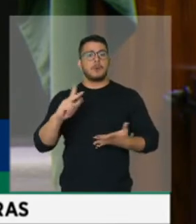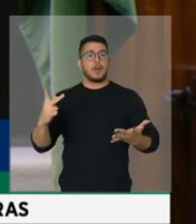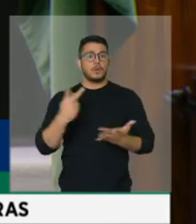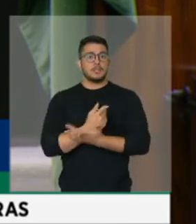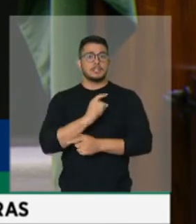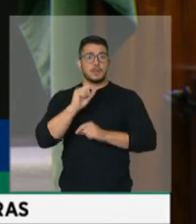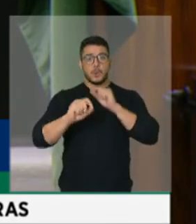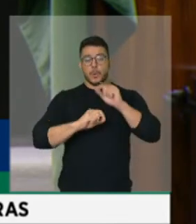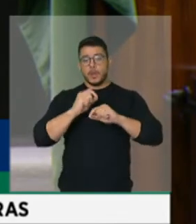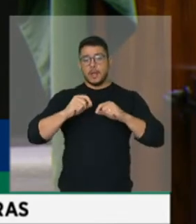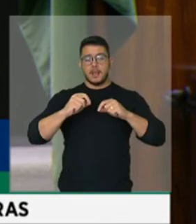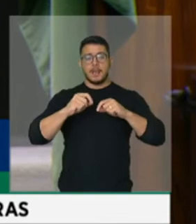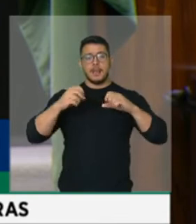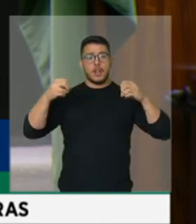DE MACAPÁ, ALERTADA INÚMERAS VEZES DEIXOU DE FAZER A